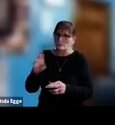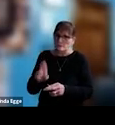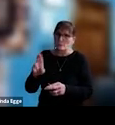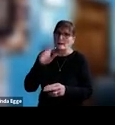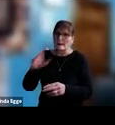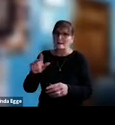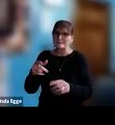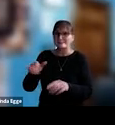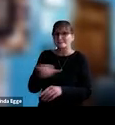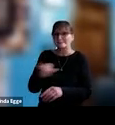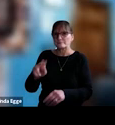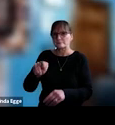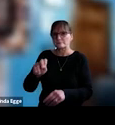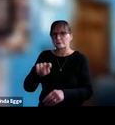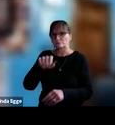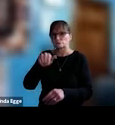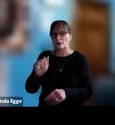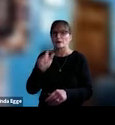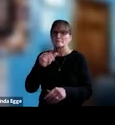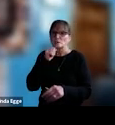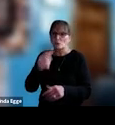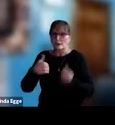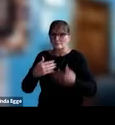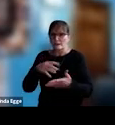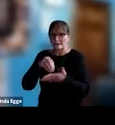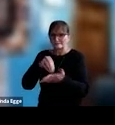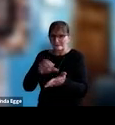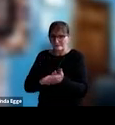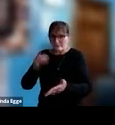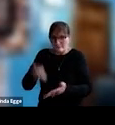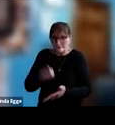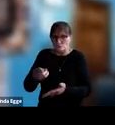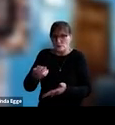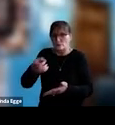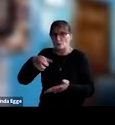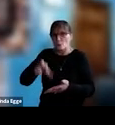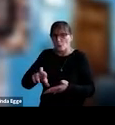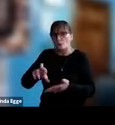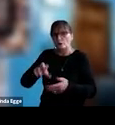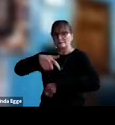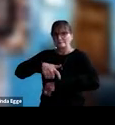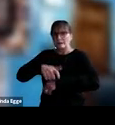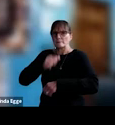si no tienen una historia documentada o periodo de no uso,